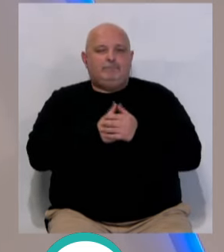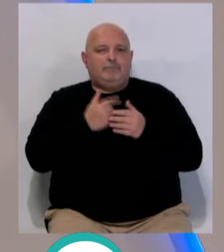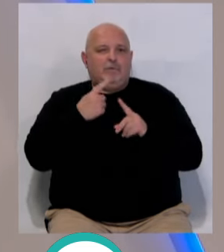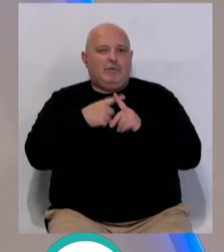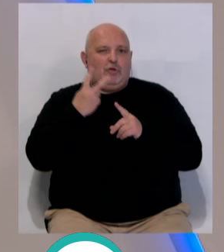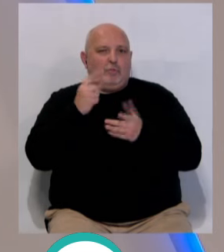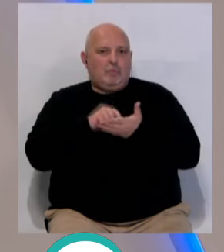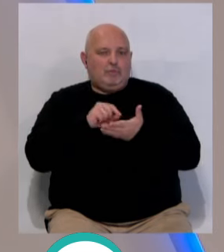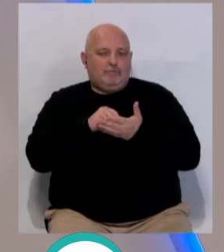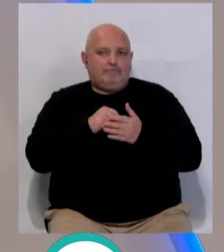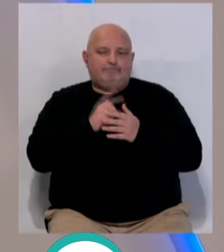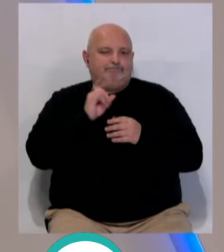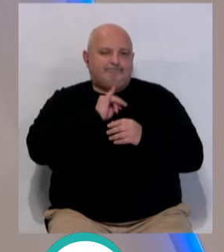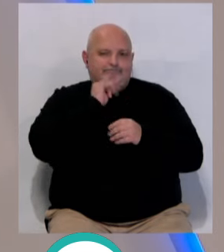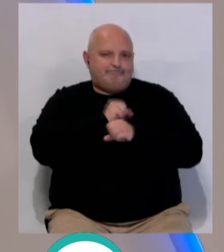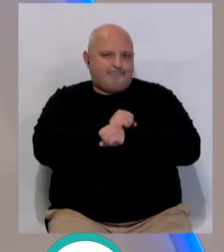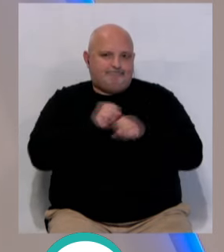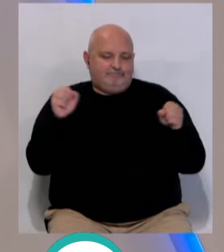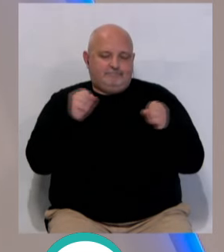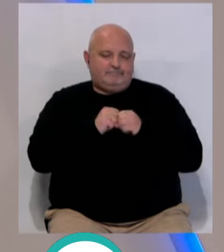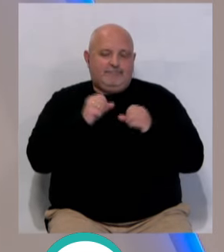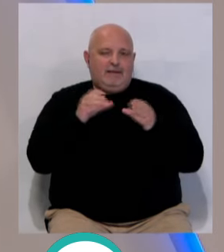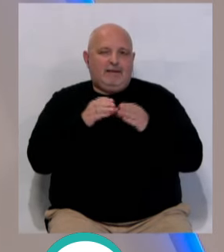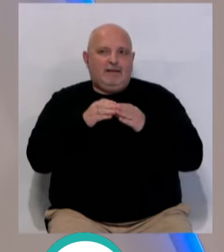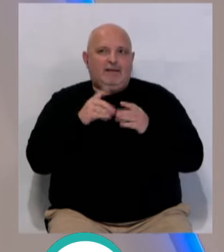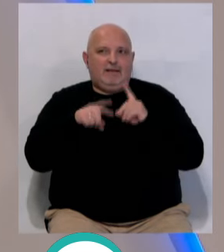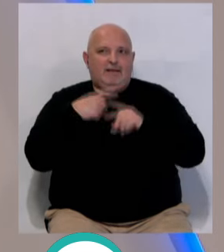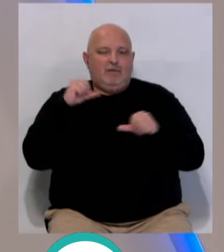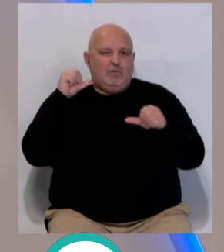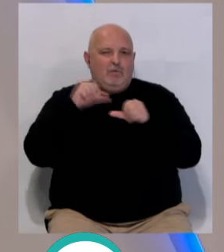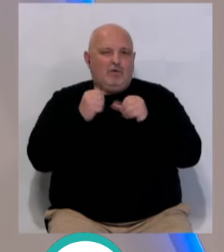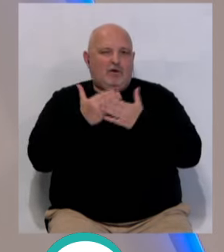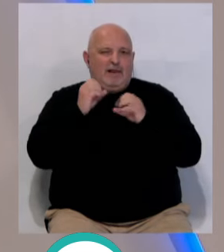puntos No son suficientes evidentemente el equipo después de tantísimas jornadas sin ganar necesita